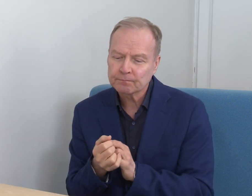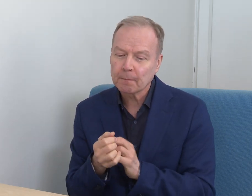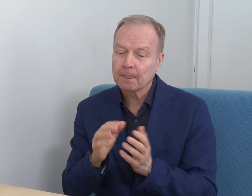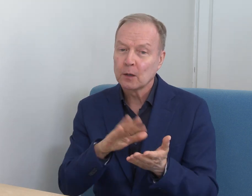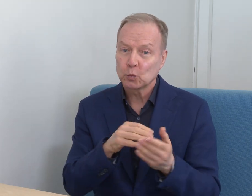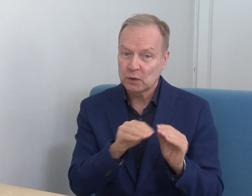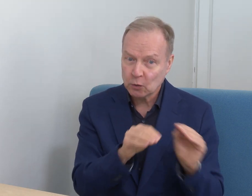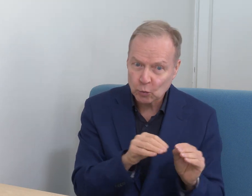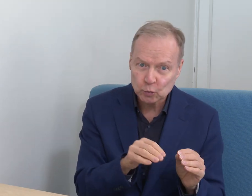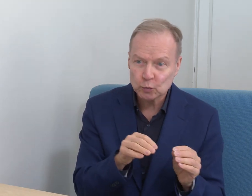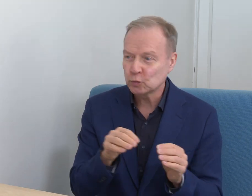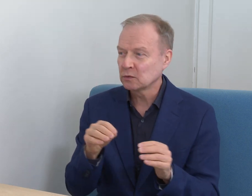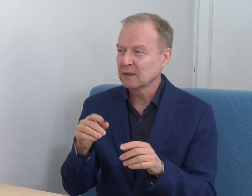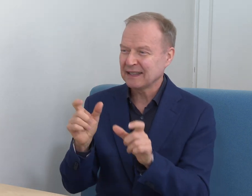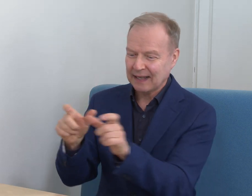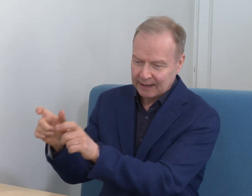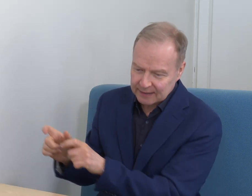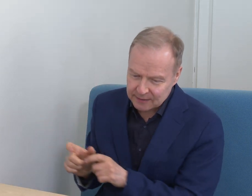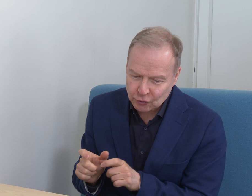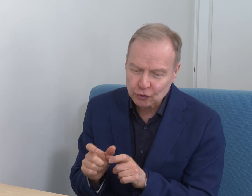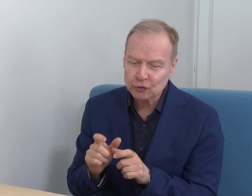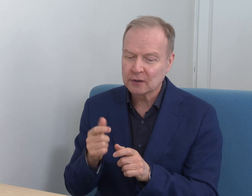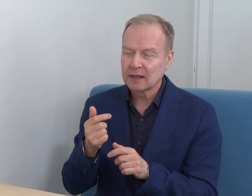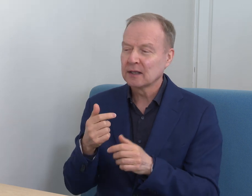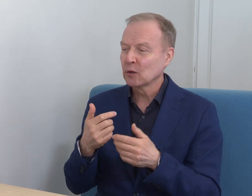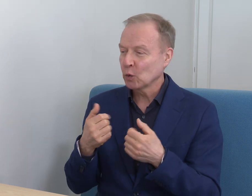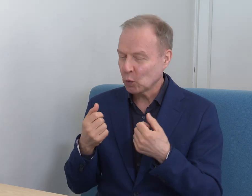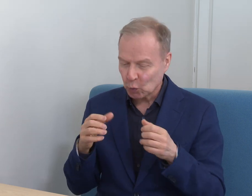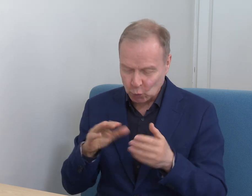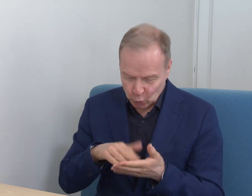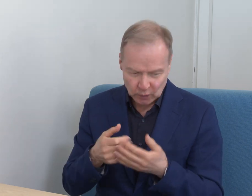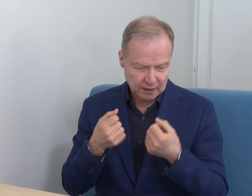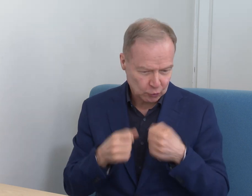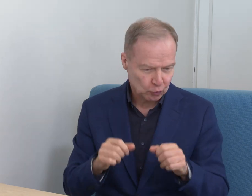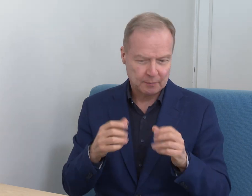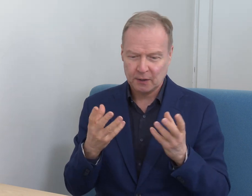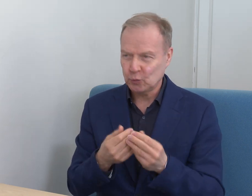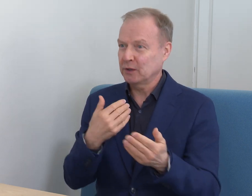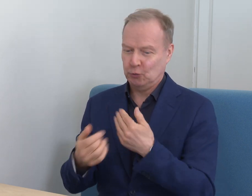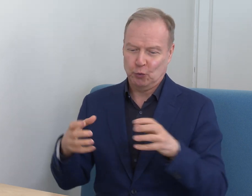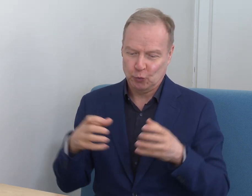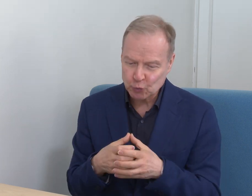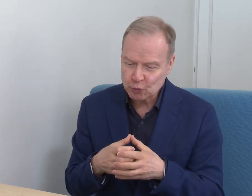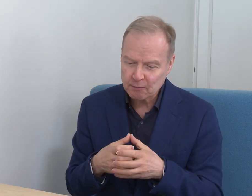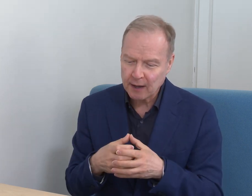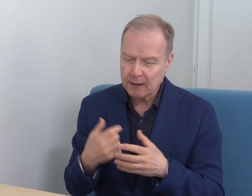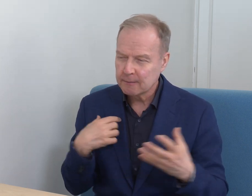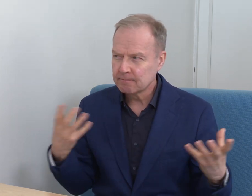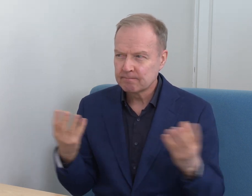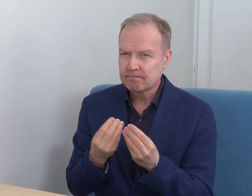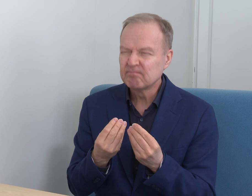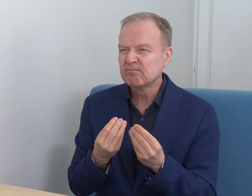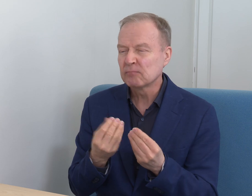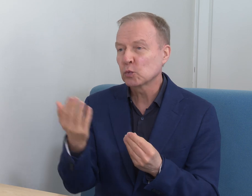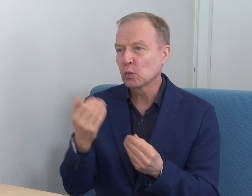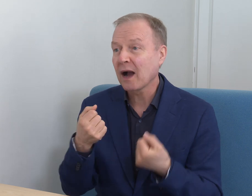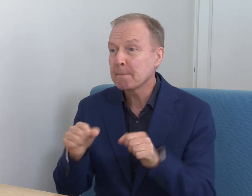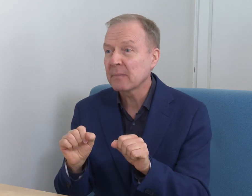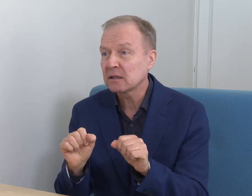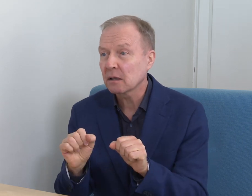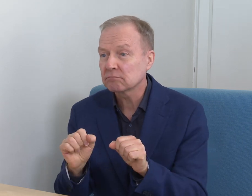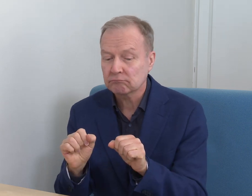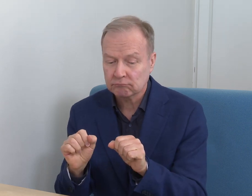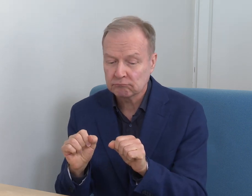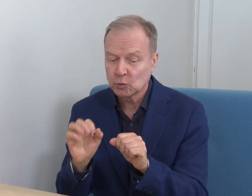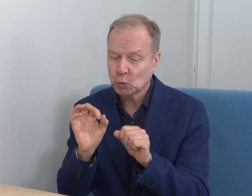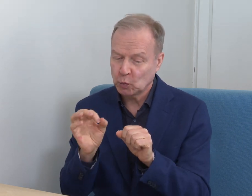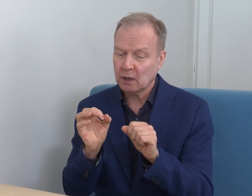Tulkkikoulutuksen, naapurijärjestöjen ja TTYR kanssa on sovittu tulkkauspalveluun liittyvän kampanjan käynnistämisestä.